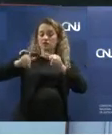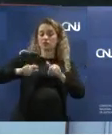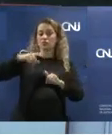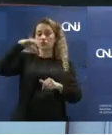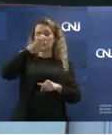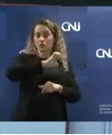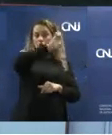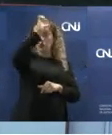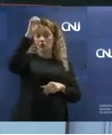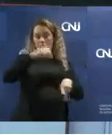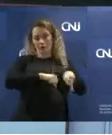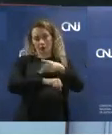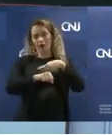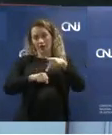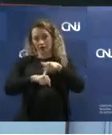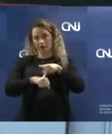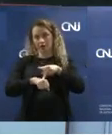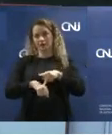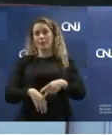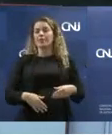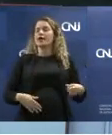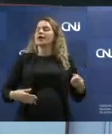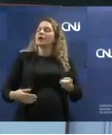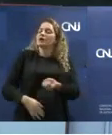e, portanto, com grande satisfação que participo